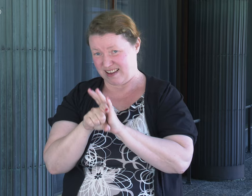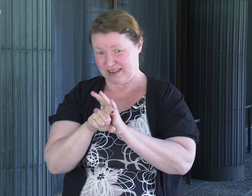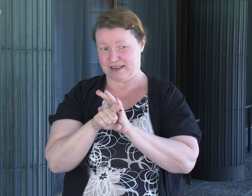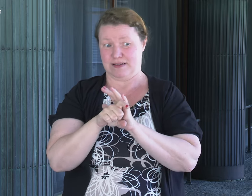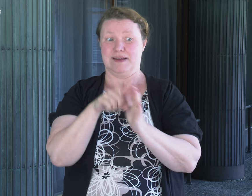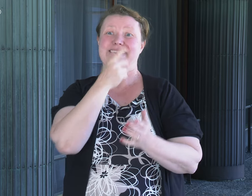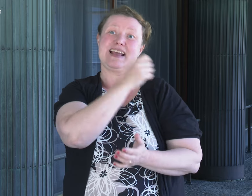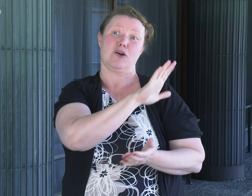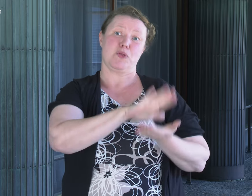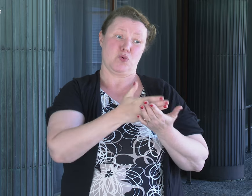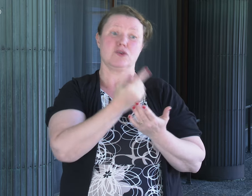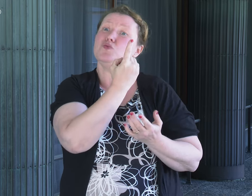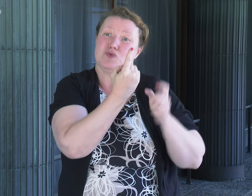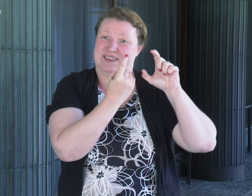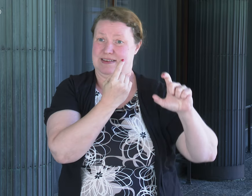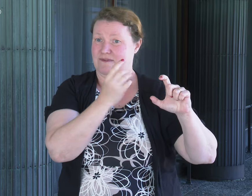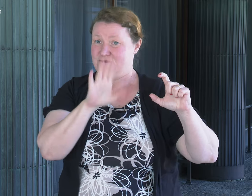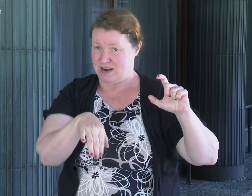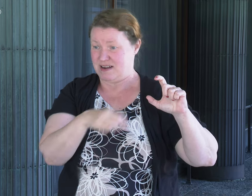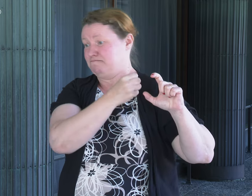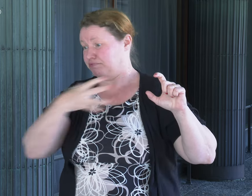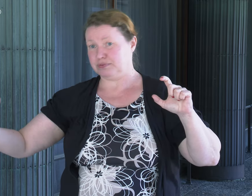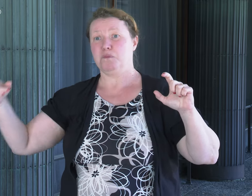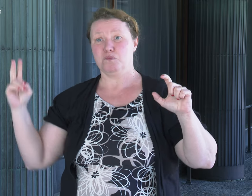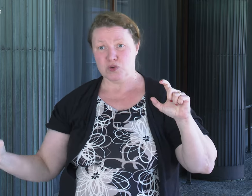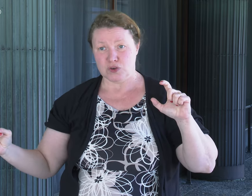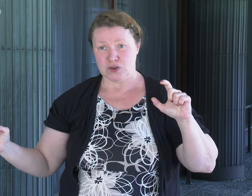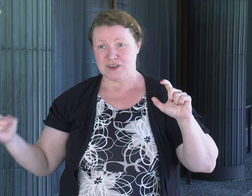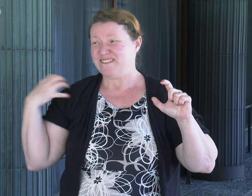ei ole vain yhtä Kela-lakia, vaan on muita lakeja, jotka käsittelevät esimerkiksi -